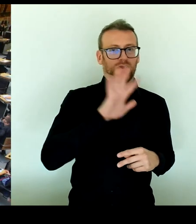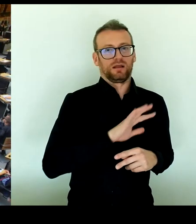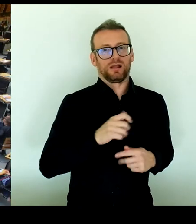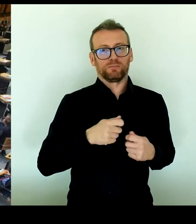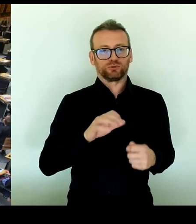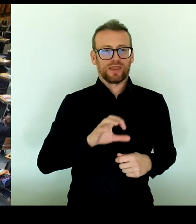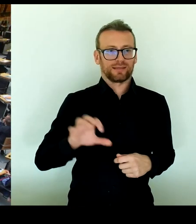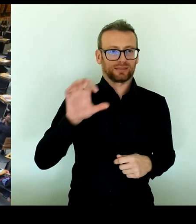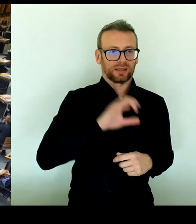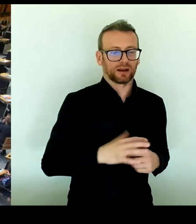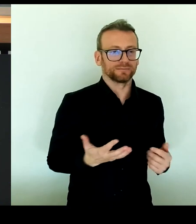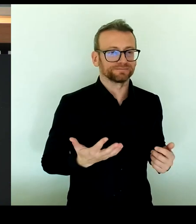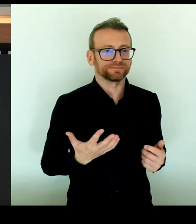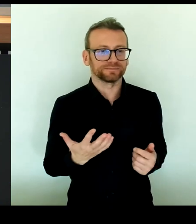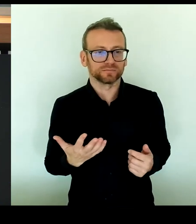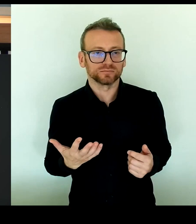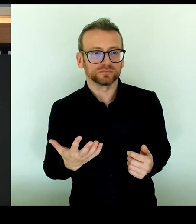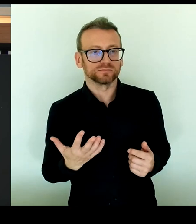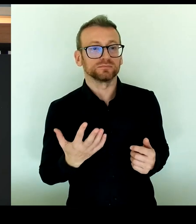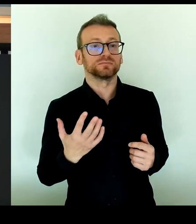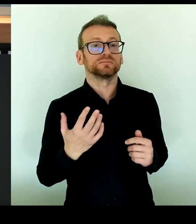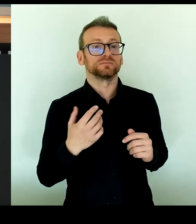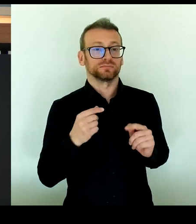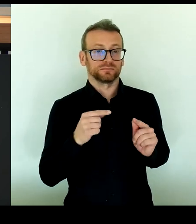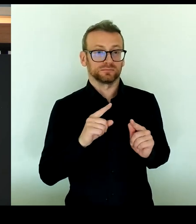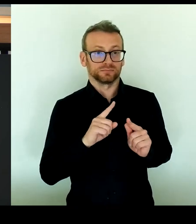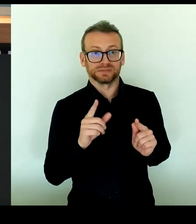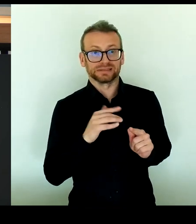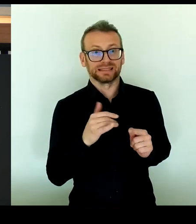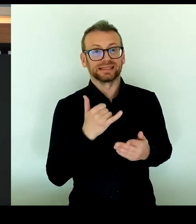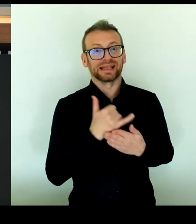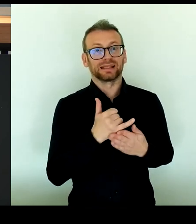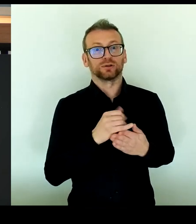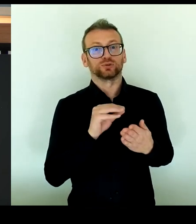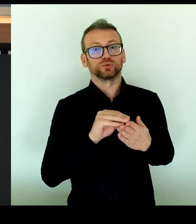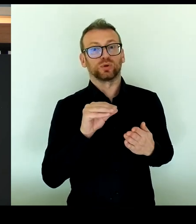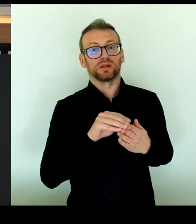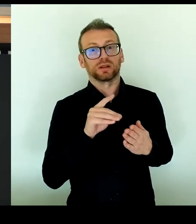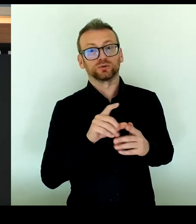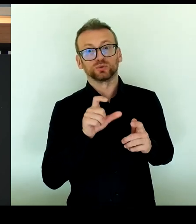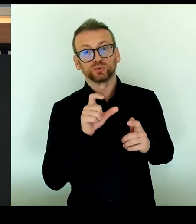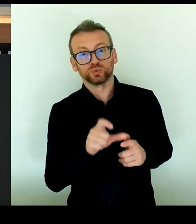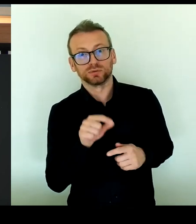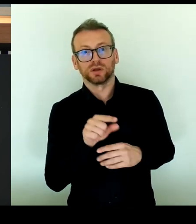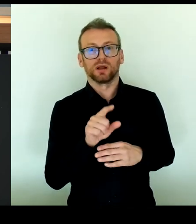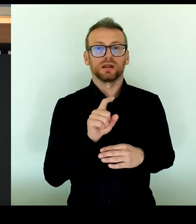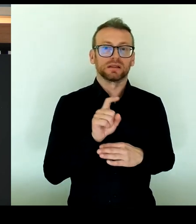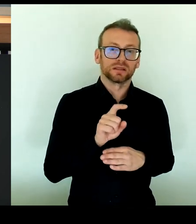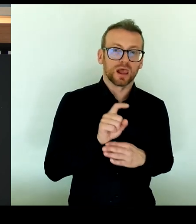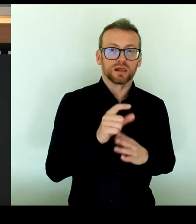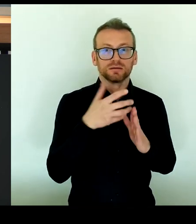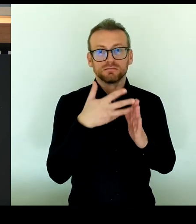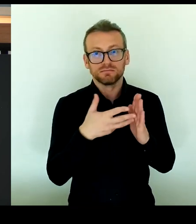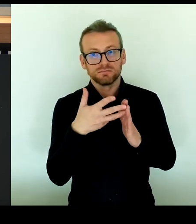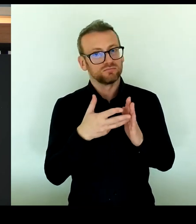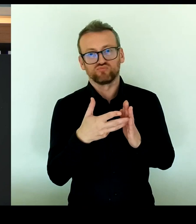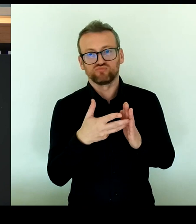(Beifall) 2020 war auch das Jahr der Videokonferenz-Systeme. Uns war es wichtig, die Verantwortlichen in Berlin dabei